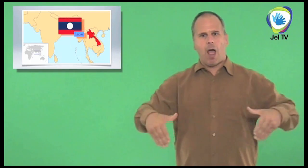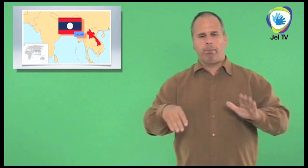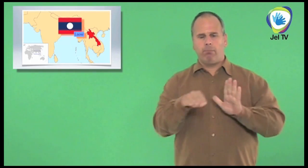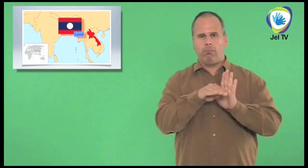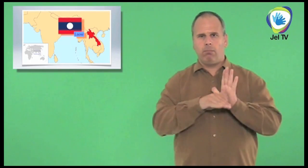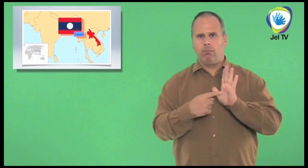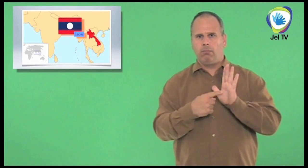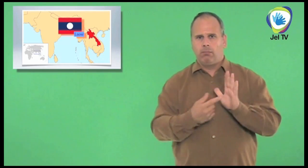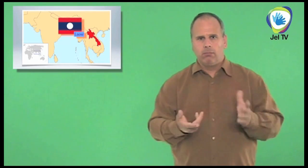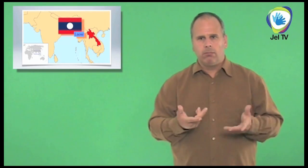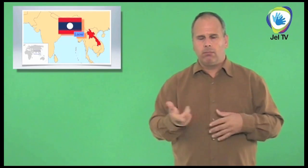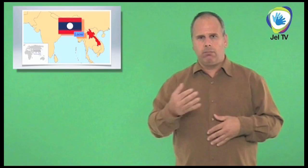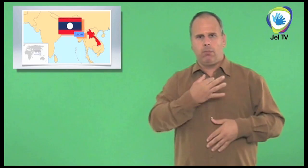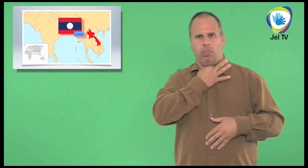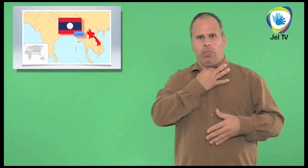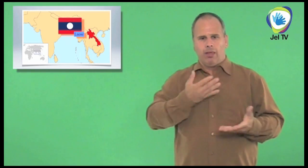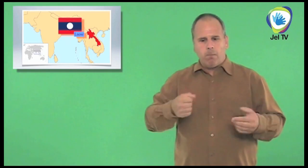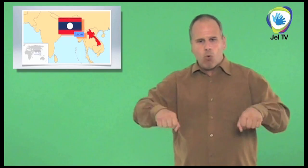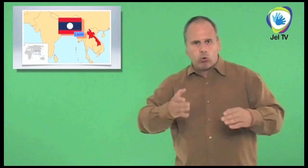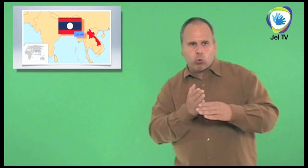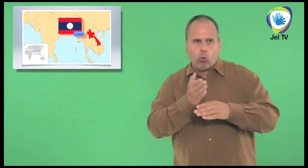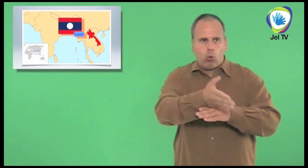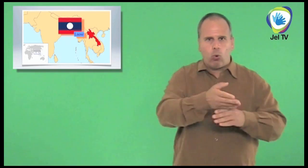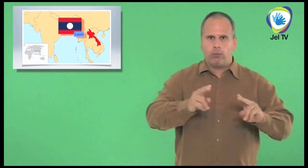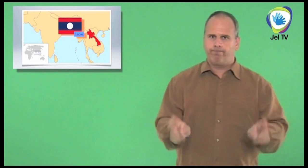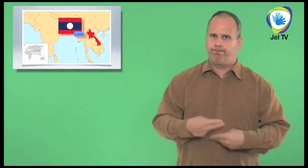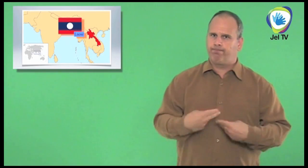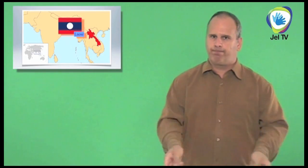A vám feltételeit nem tudták teljesíteni, motorral átmenni nem lehetett.